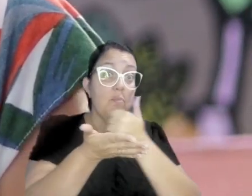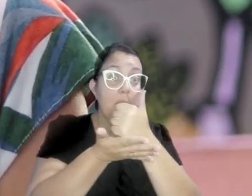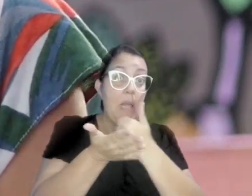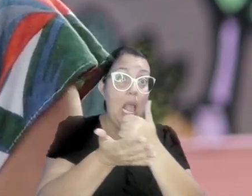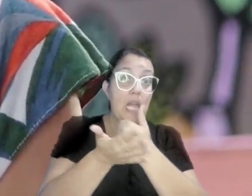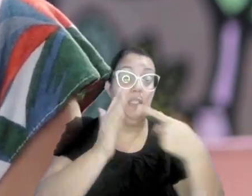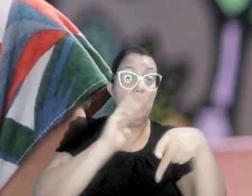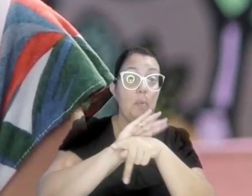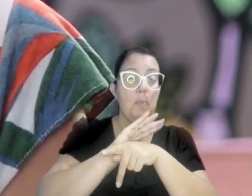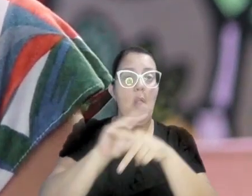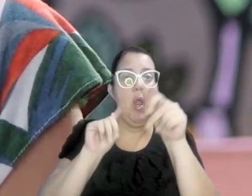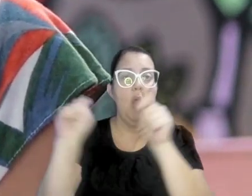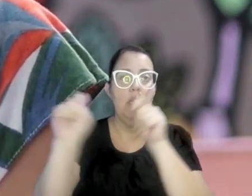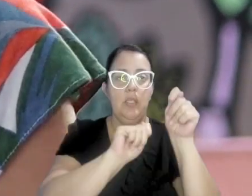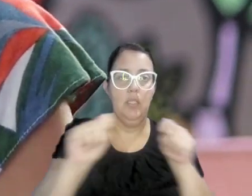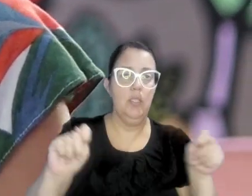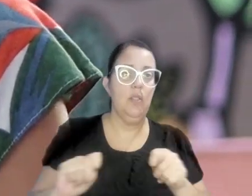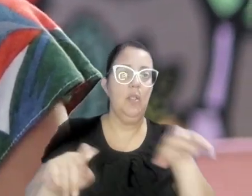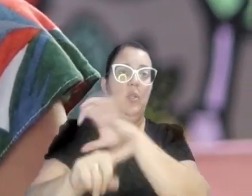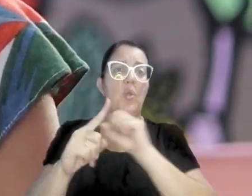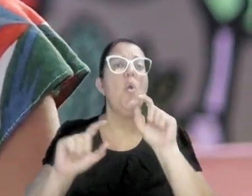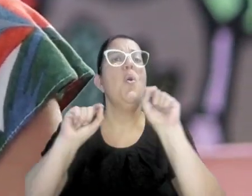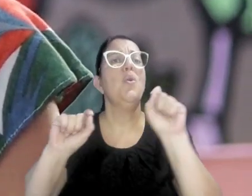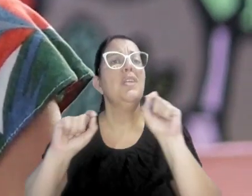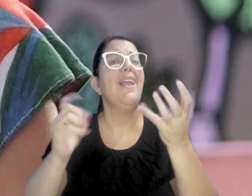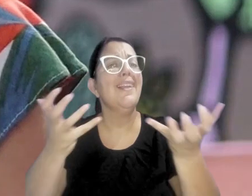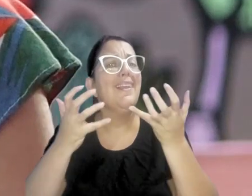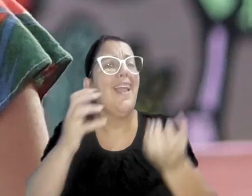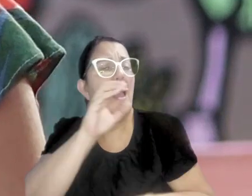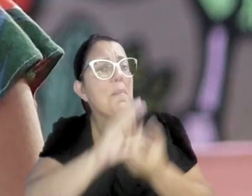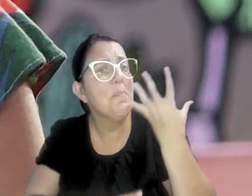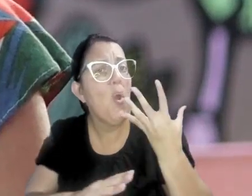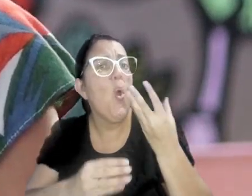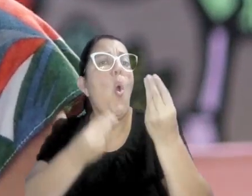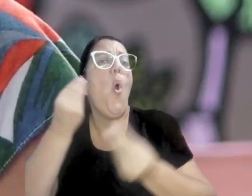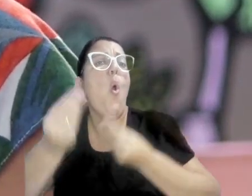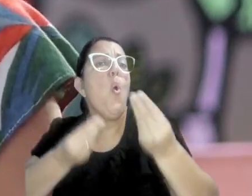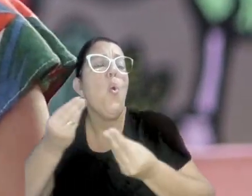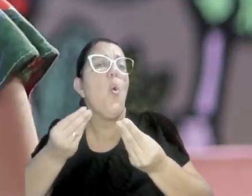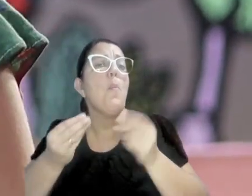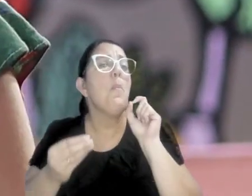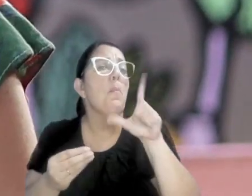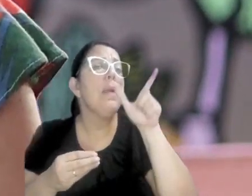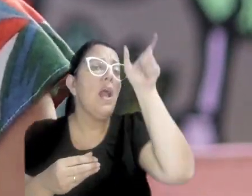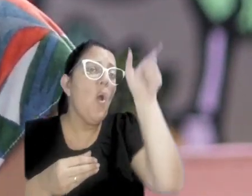de economia que a gente quer para a nossa sociedade. O quê que a gente quer produzir, como, para quê, para quem....